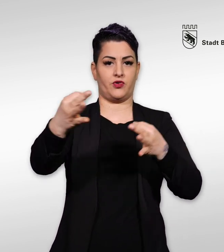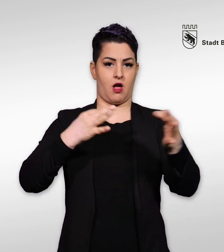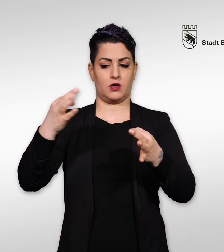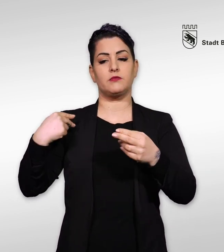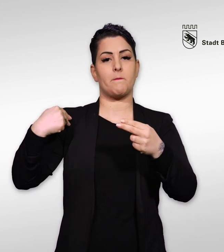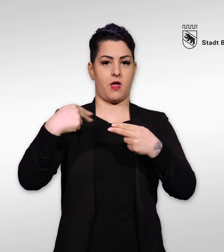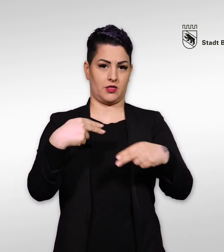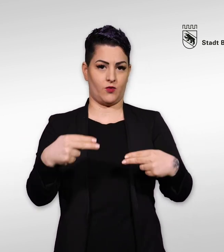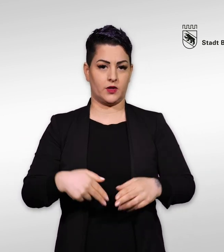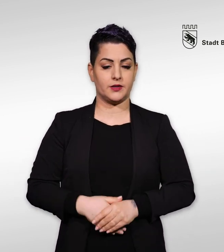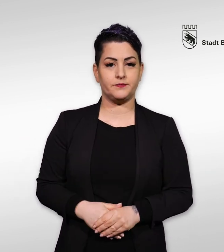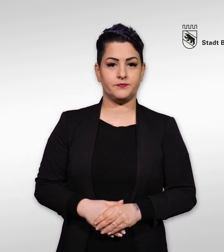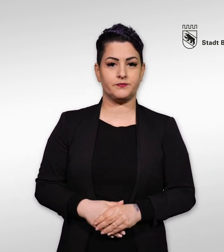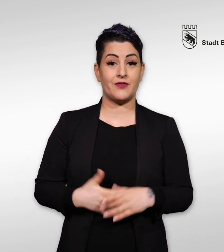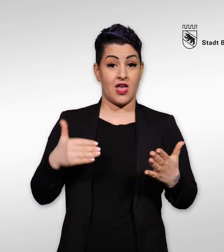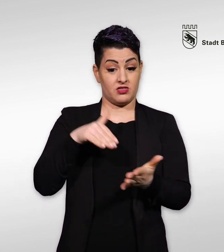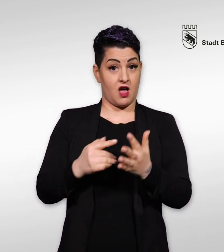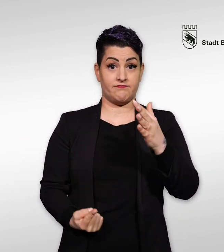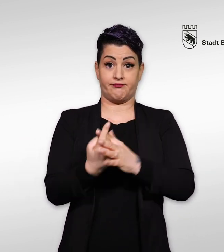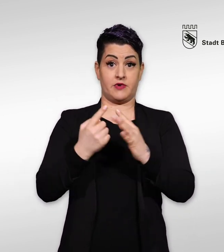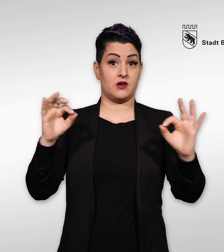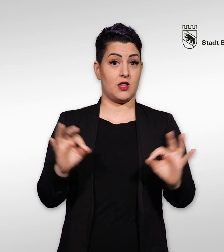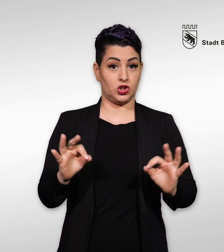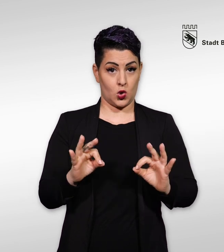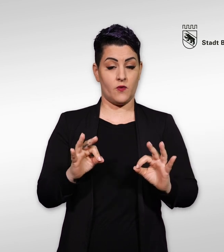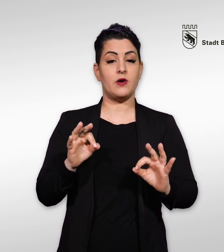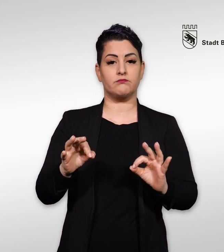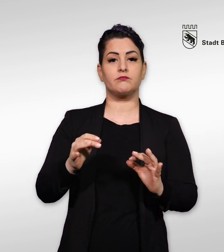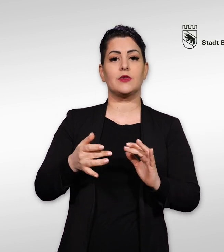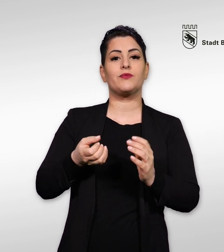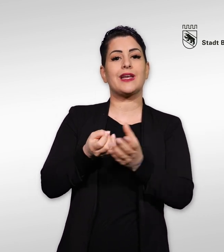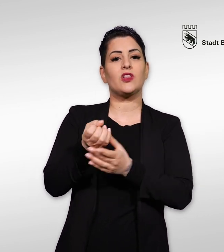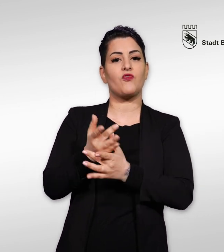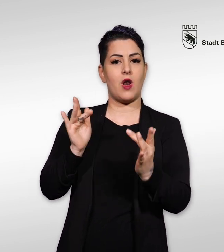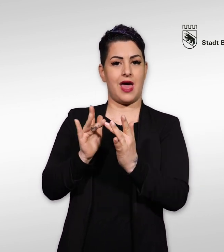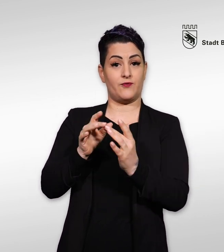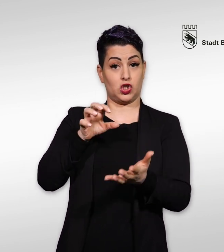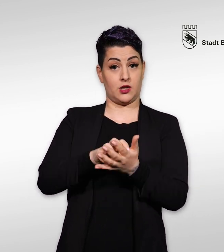Im Falle einer Katastrophe können Sie die Infoline der Stadt Bern anrufen und Ihre persönlichen Fragen stellen.